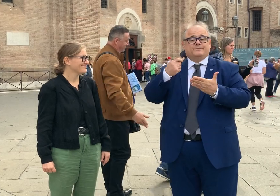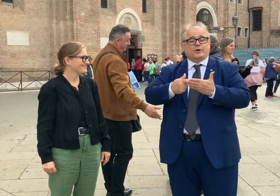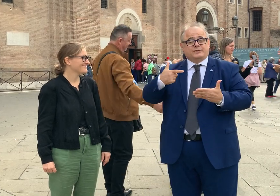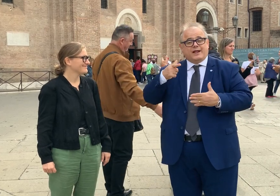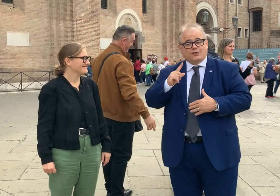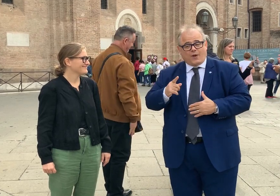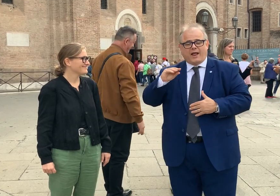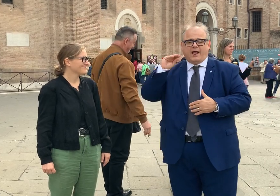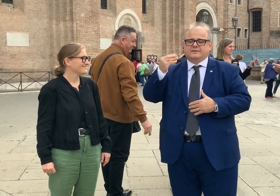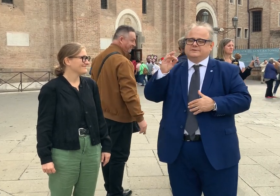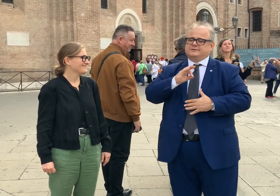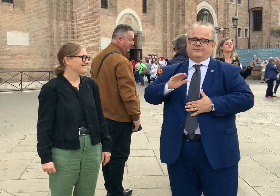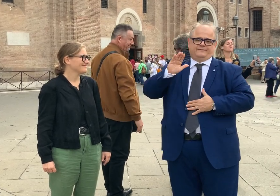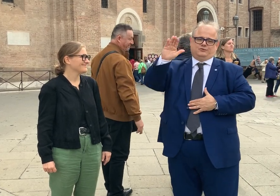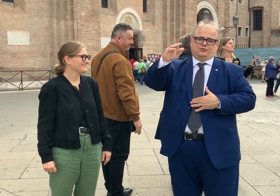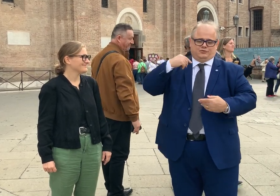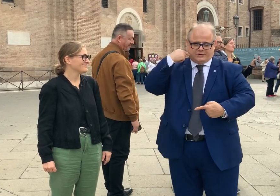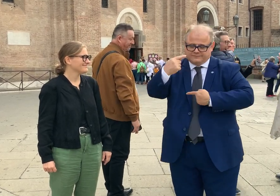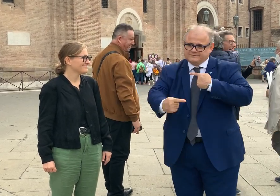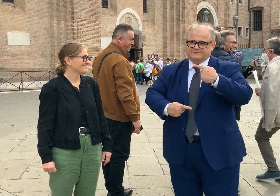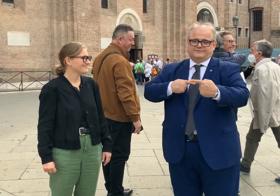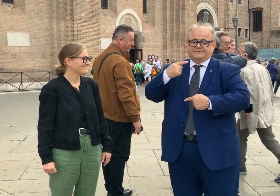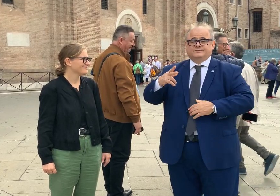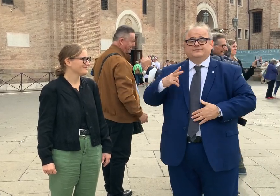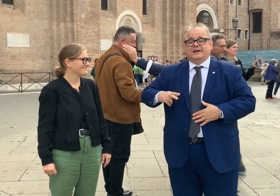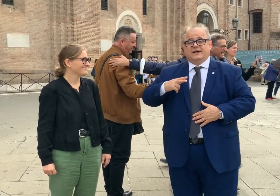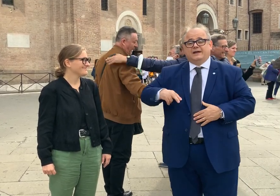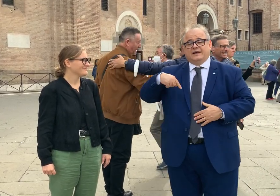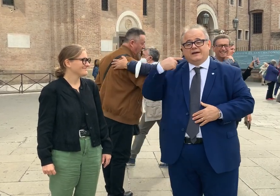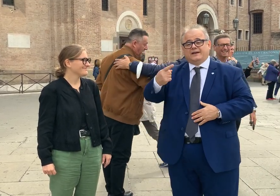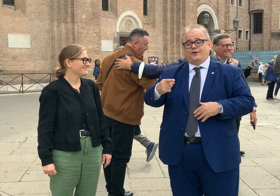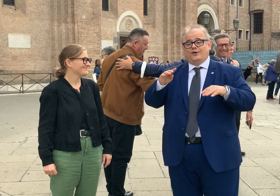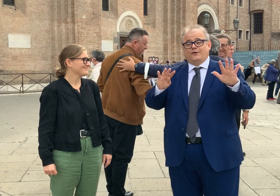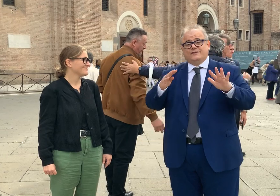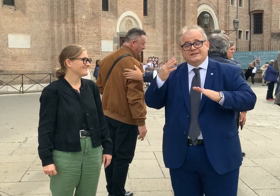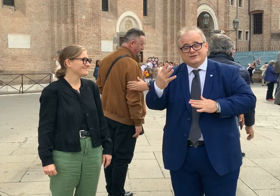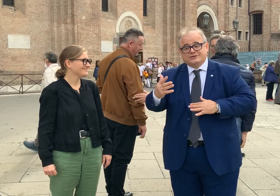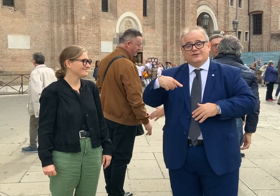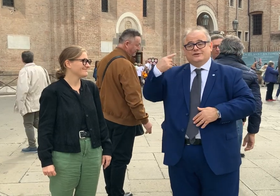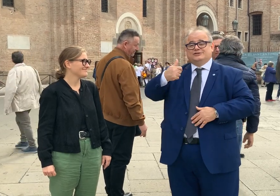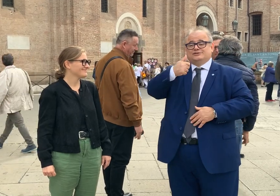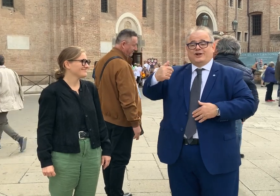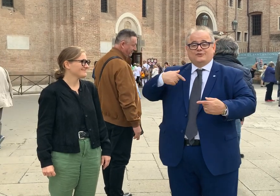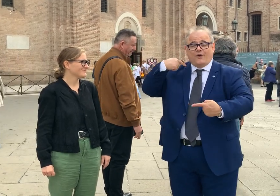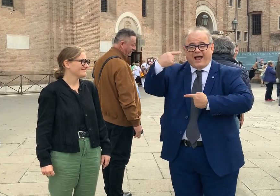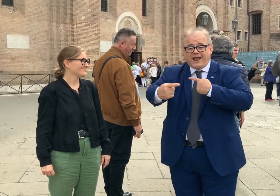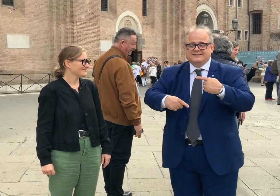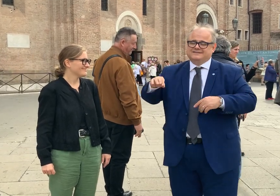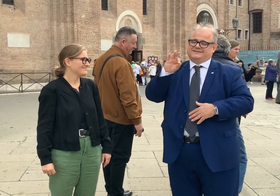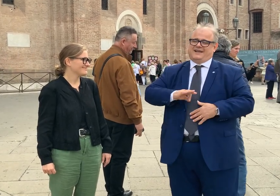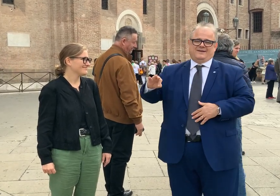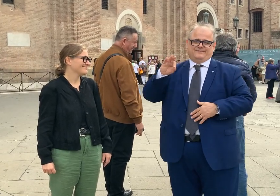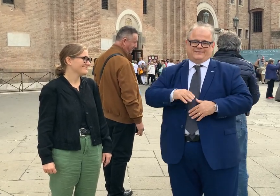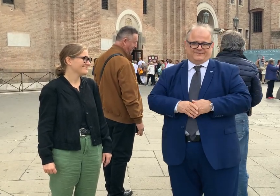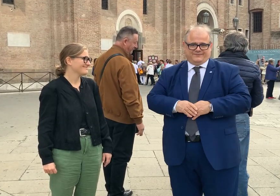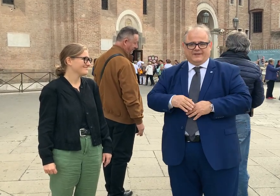L'importante è che l'ENS continui con il suo operato, continuiamo a contare fino ai 95 anni, i 100 e via dicendo